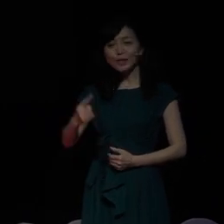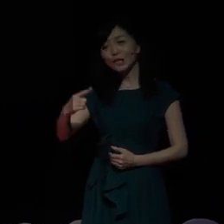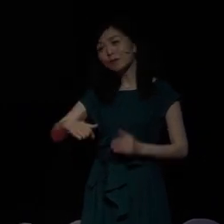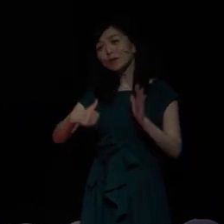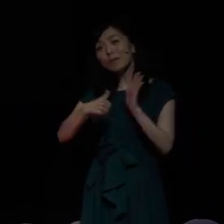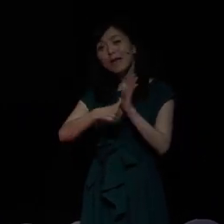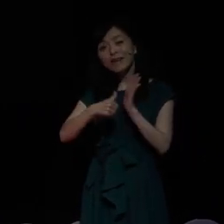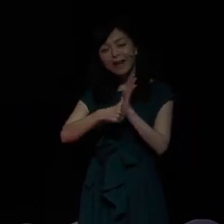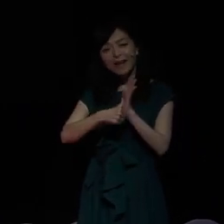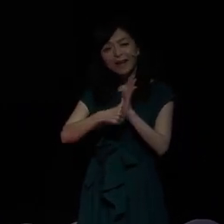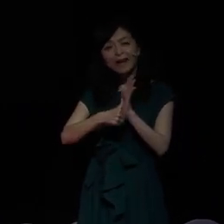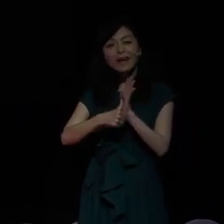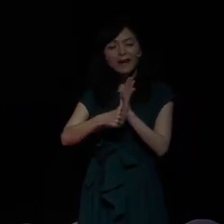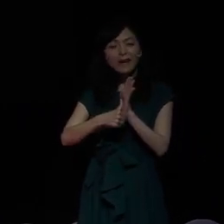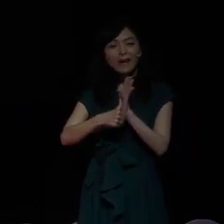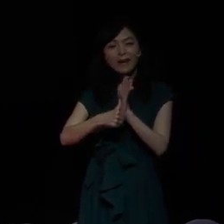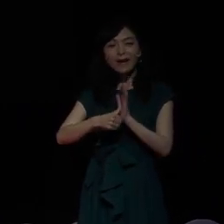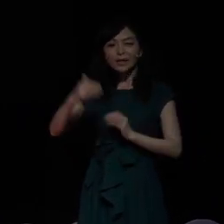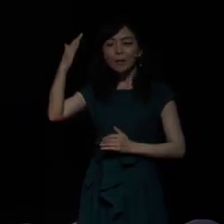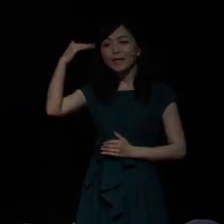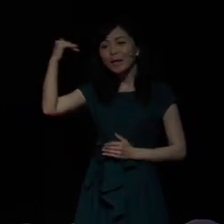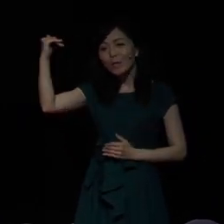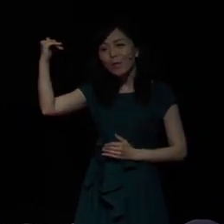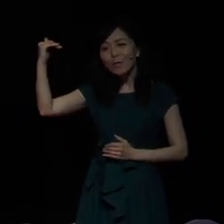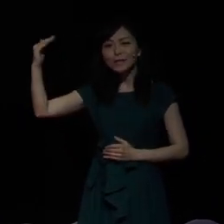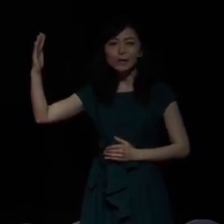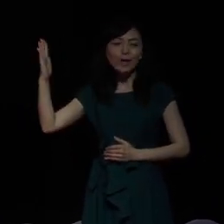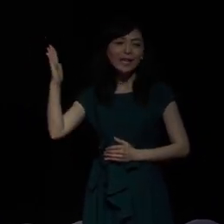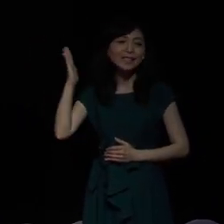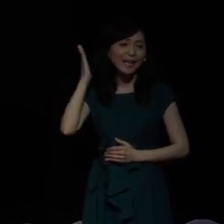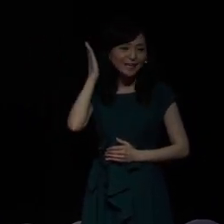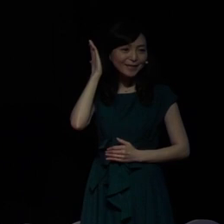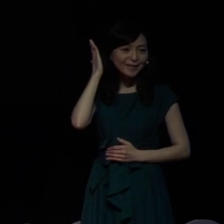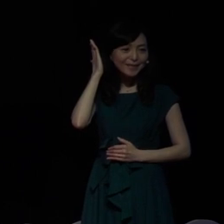Aunque te llamen por tu nombre no poder escucharlo.